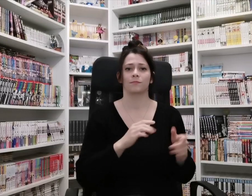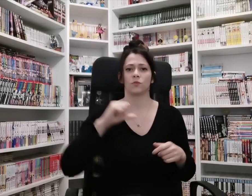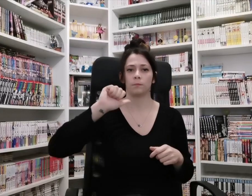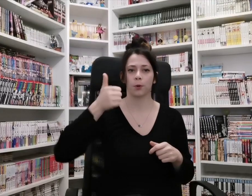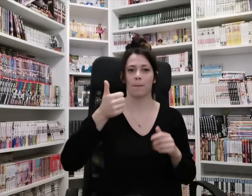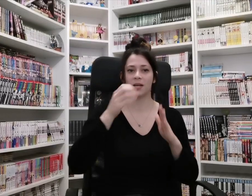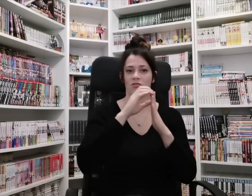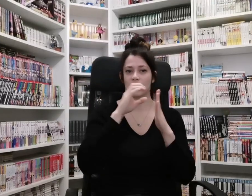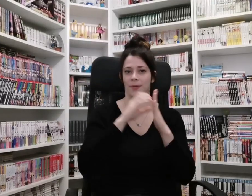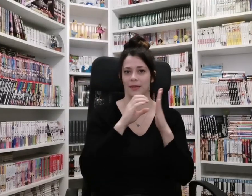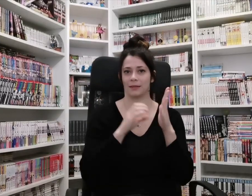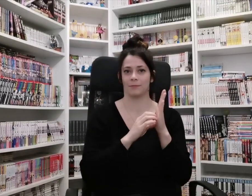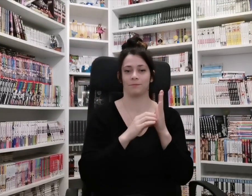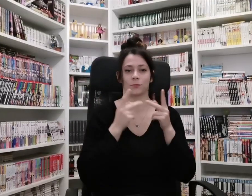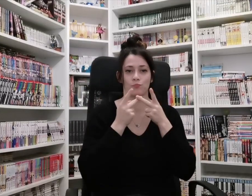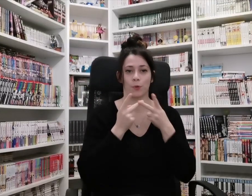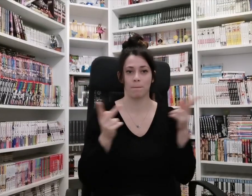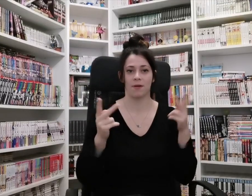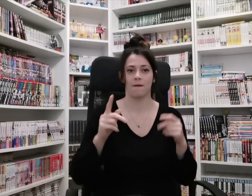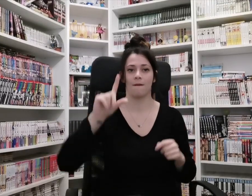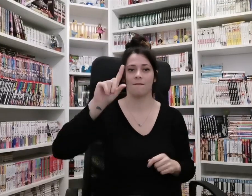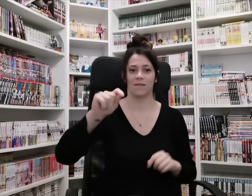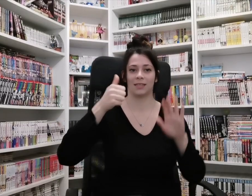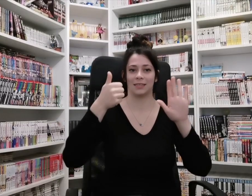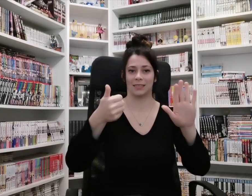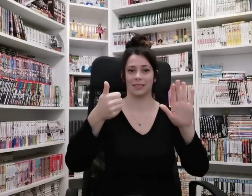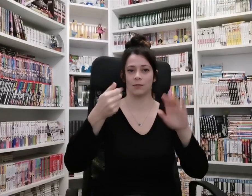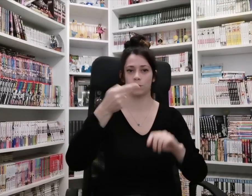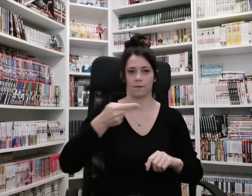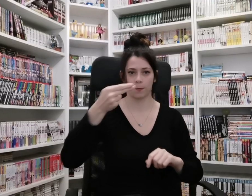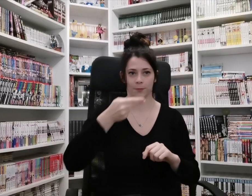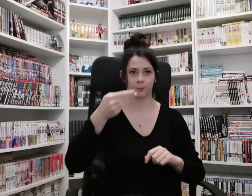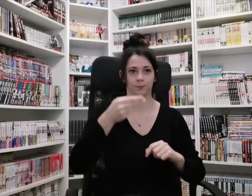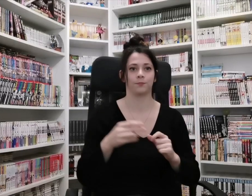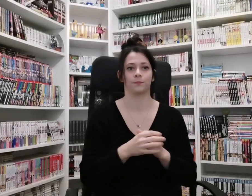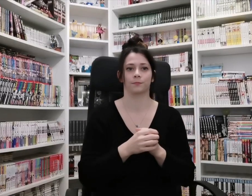Le premier chapitre sera disponible… le 26 novembre.